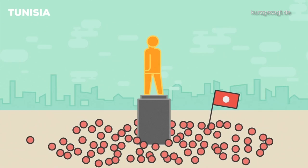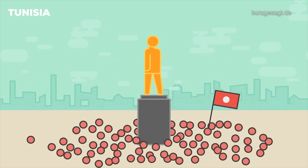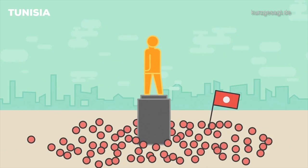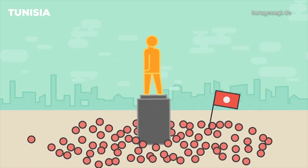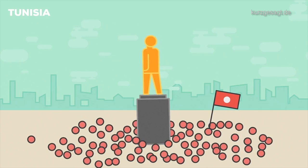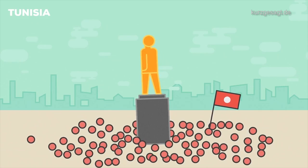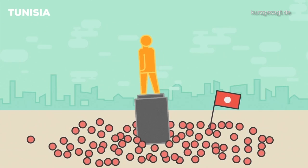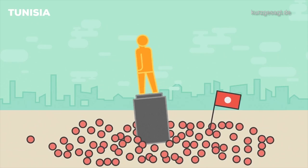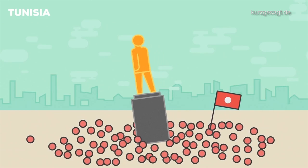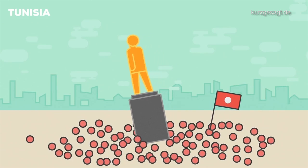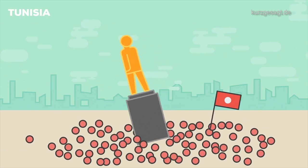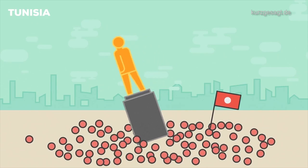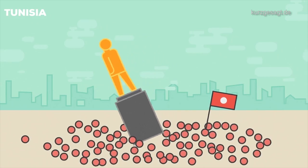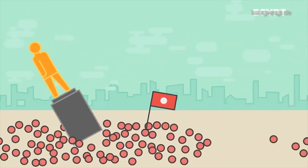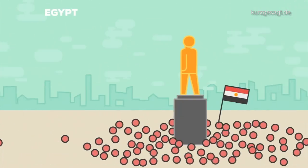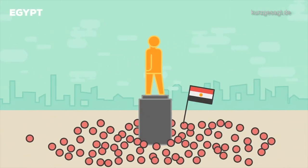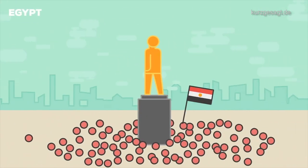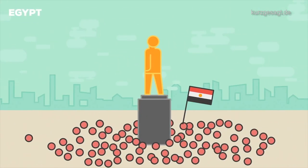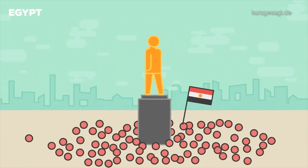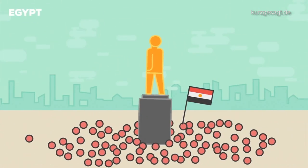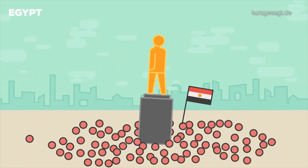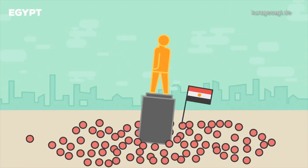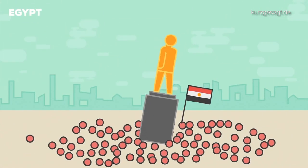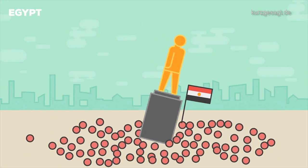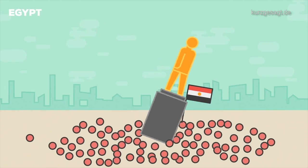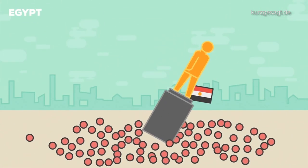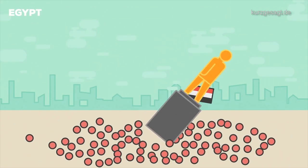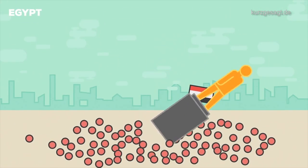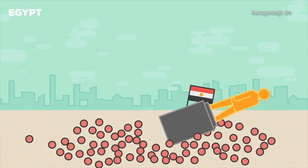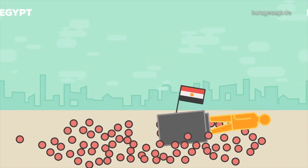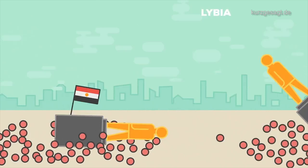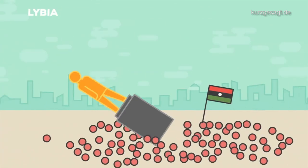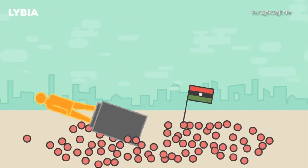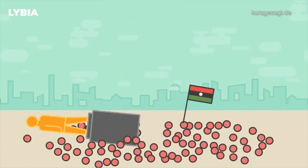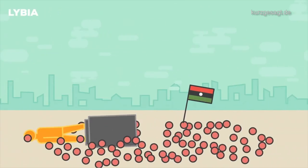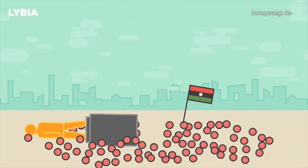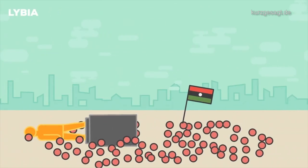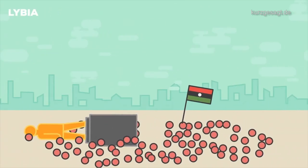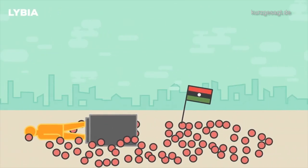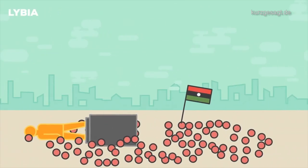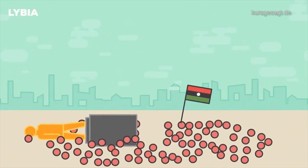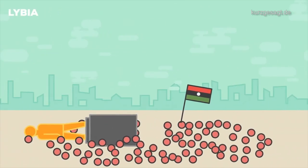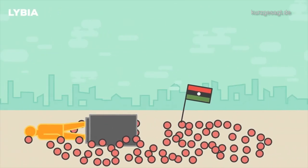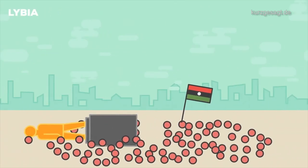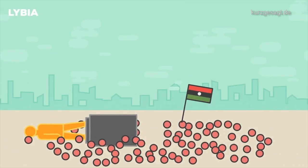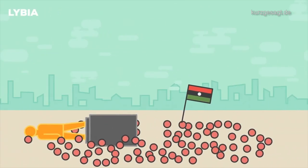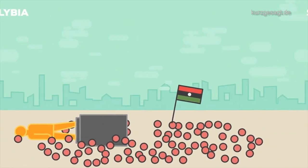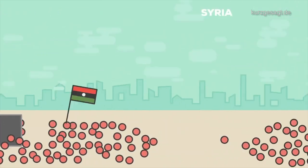(Tunesien) (Ägyten) (Libyen) ... und (Syrien)